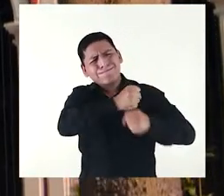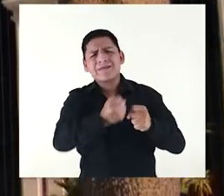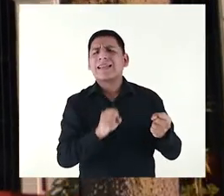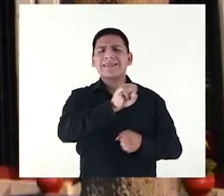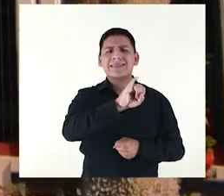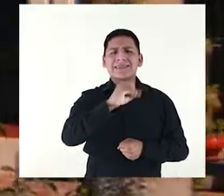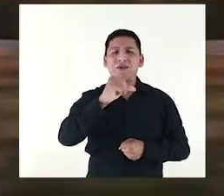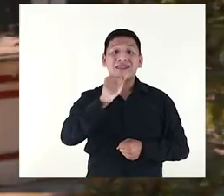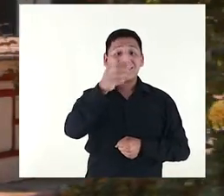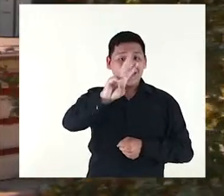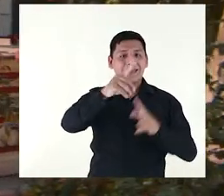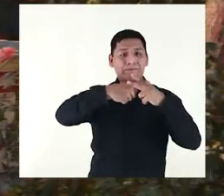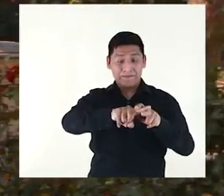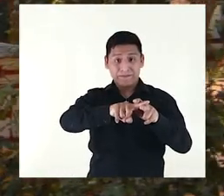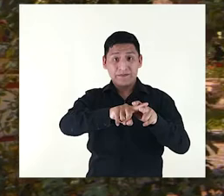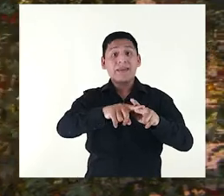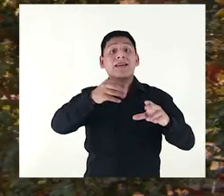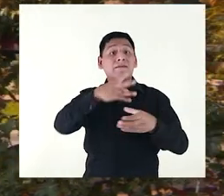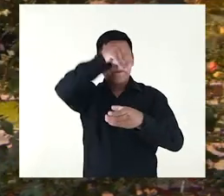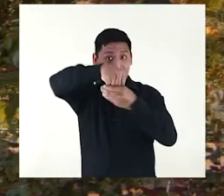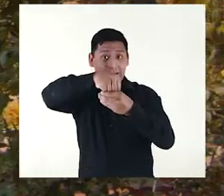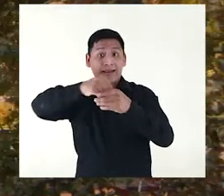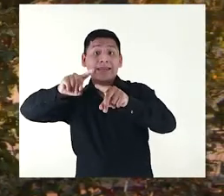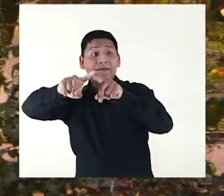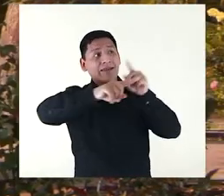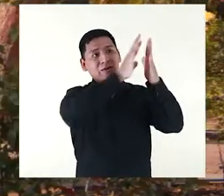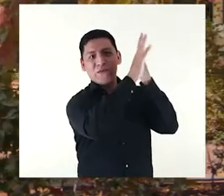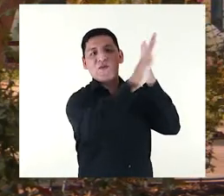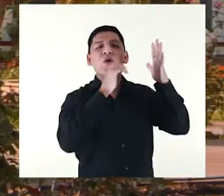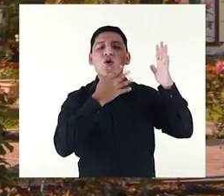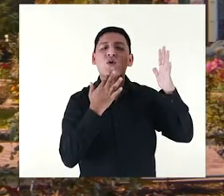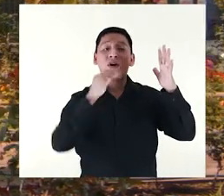desde principios del siglo XVI incluyendo a los impresionantes azulejos con imágenes de